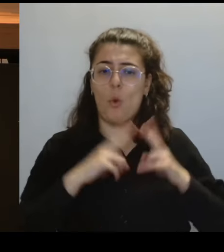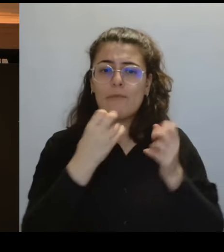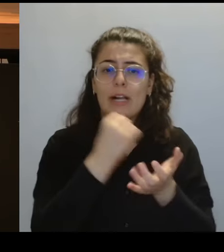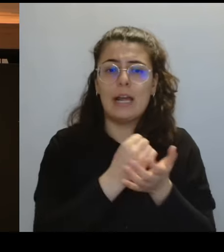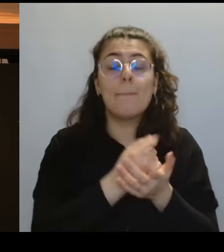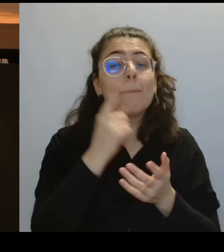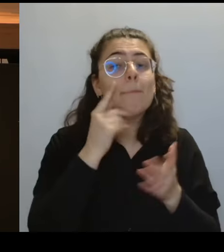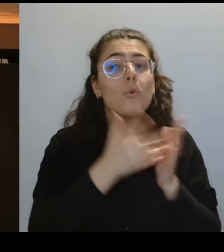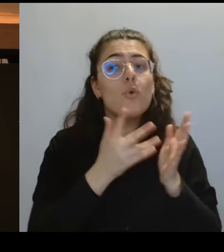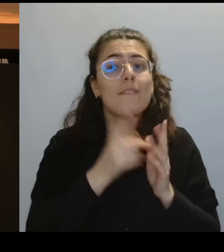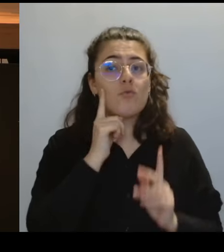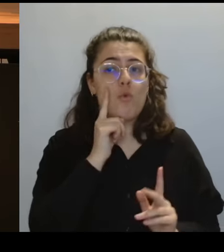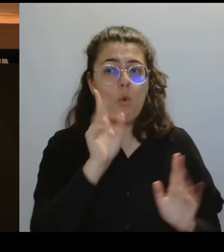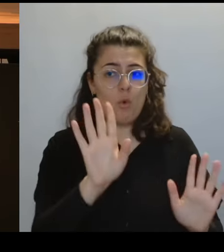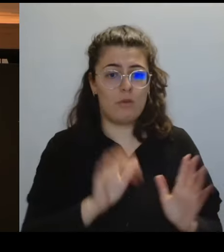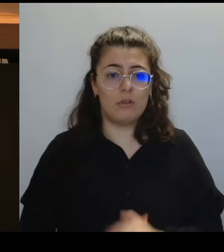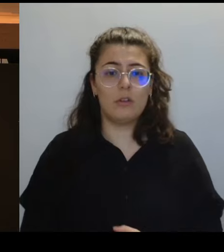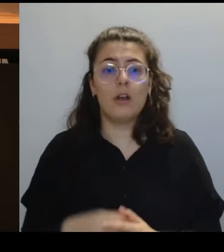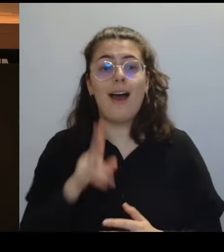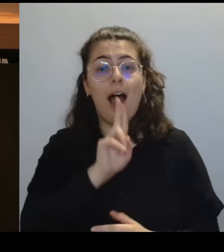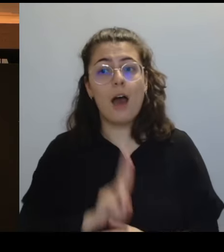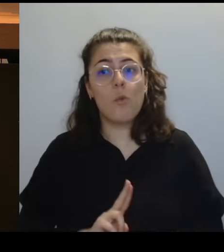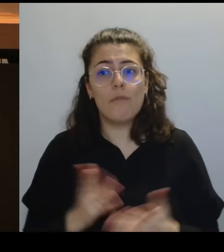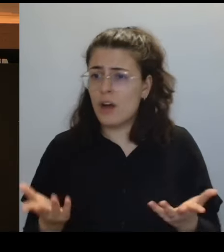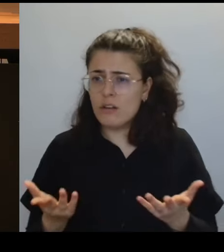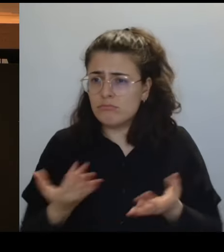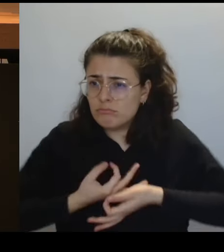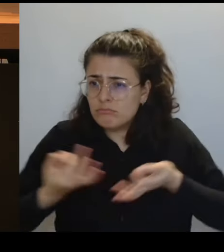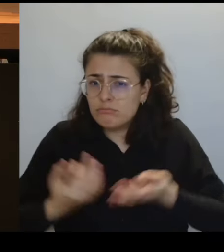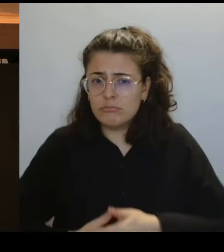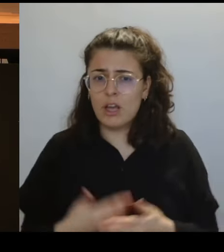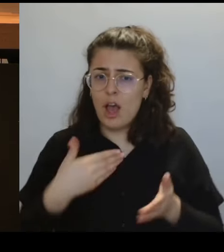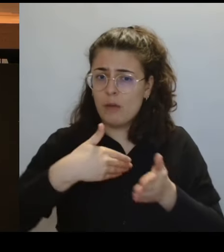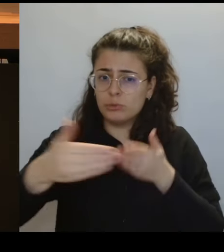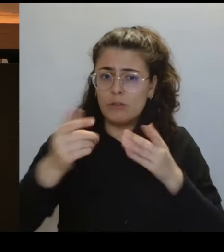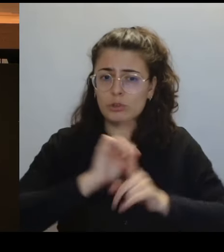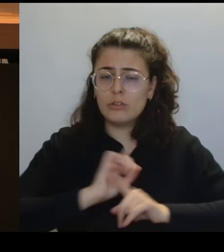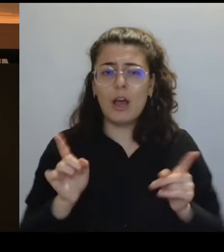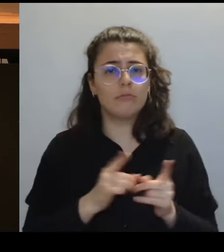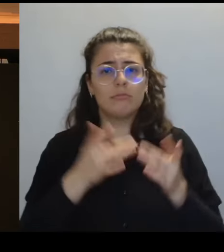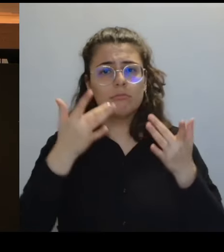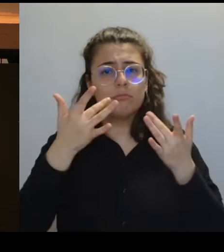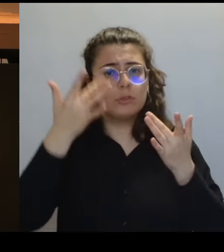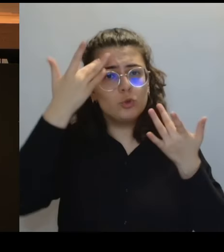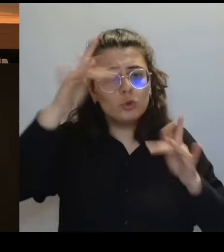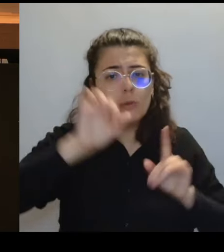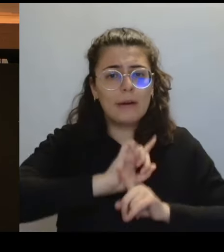Fehlanzeige. Keine Abschaffung, keine Zustimmung durch den Rat der Landeshauptstadt vor kurzem.